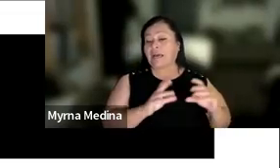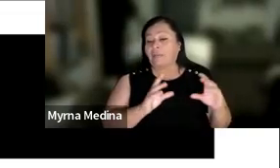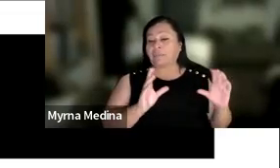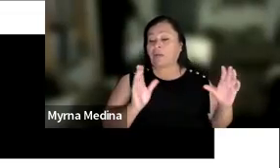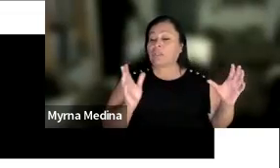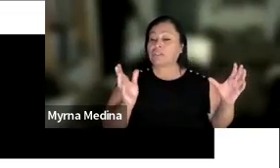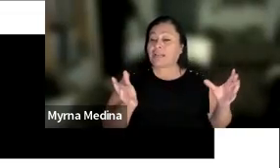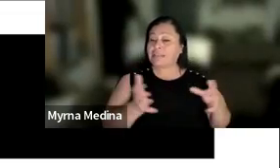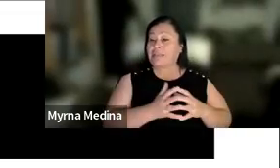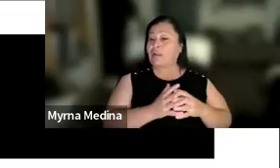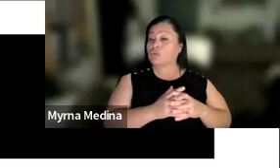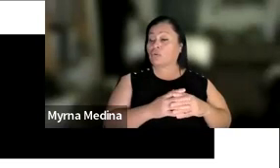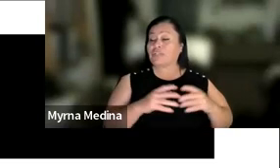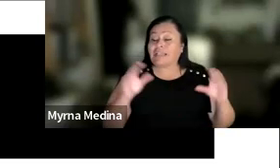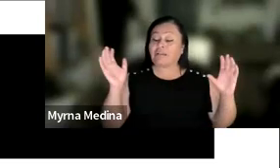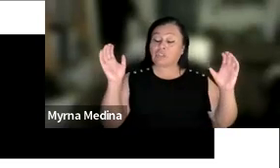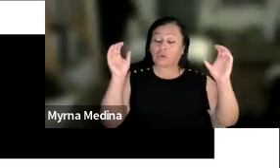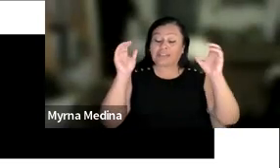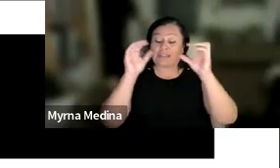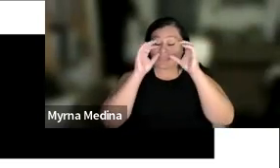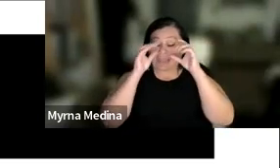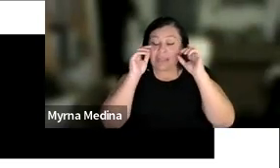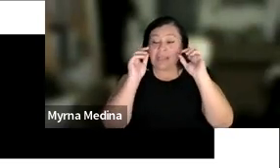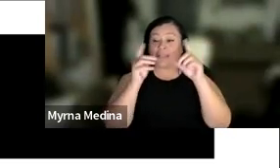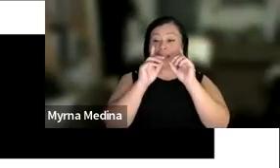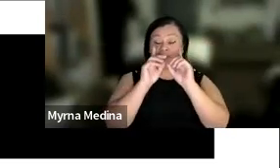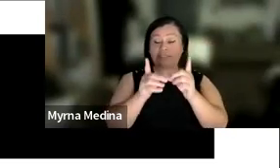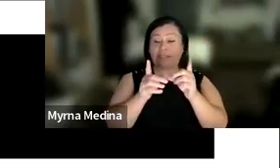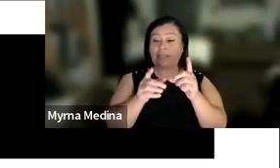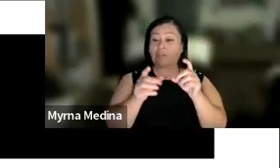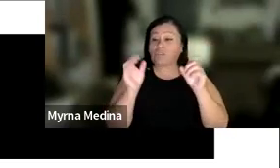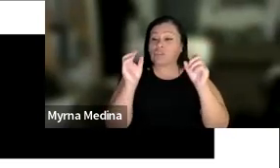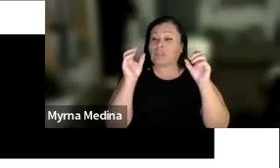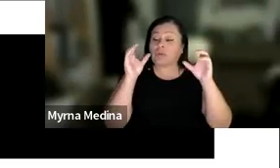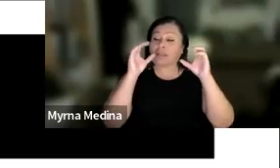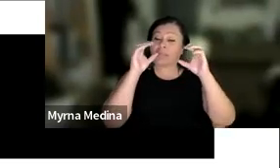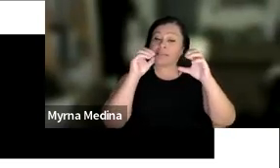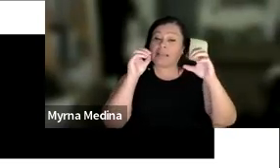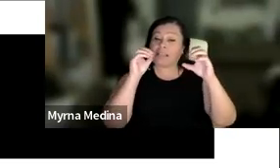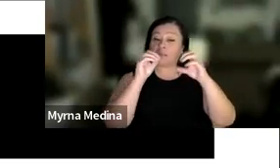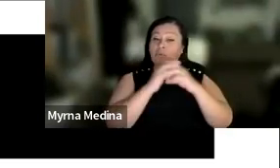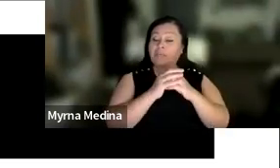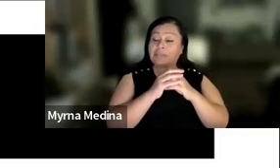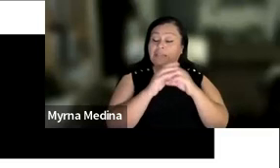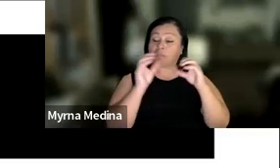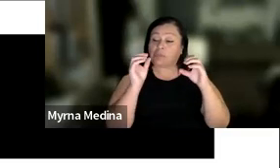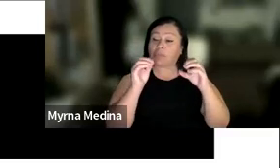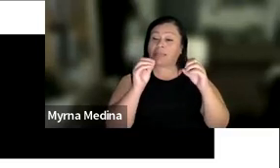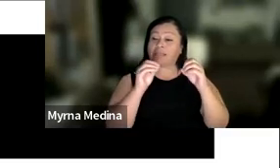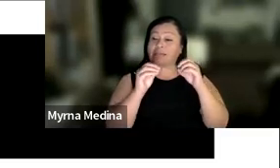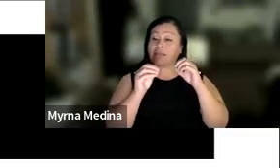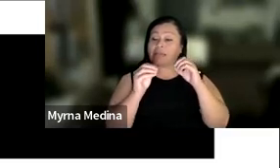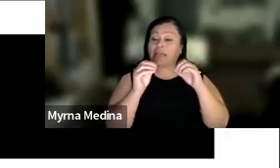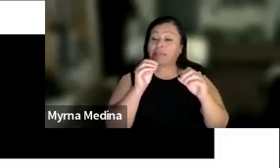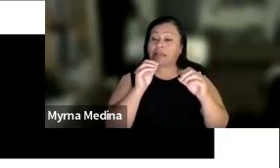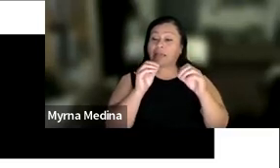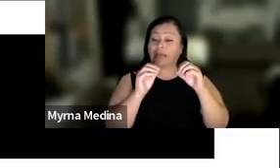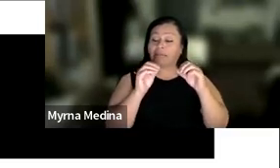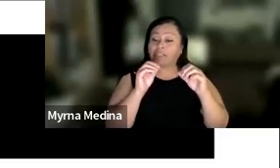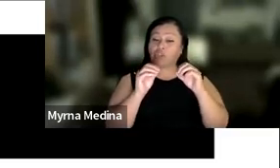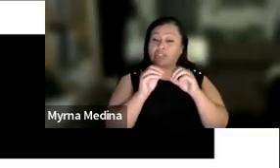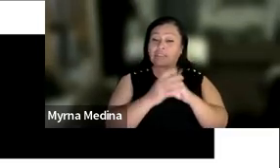Las primeras 2 son la degeneración de los bastones. Y la tercera es cuando se alcanza ya los conos, que es la zona central de la vista.